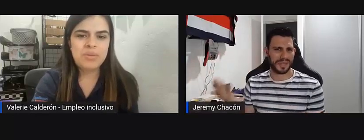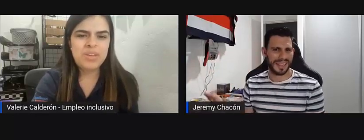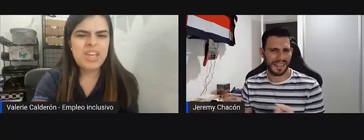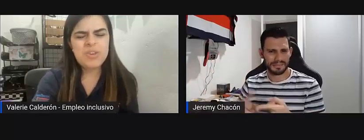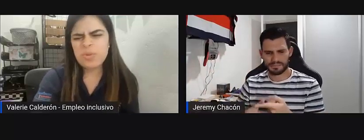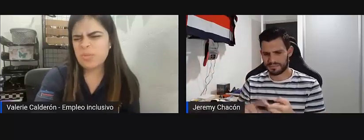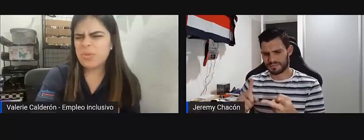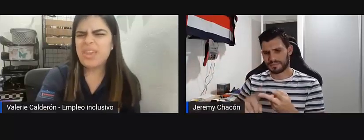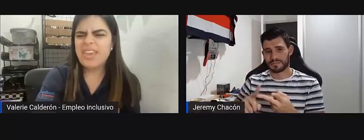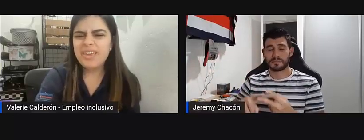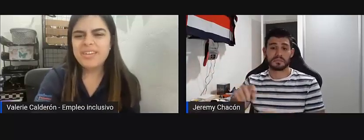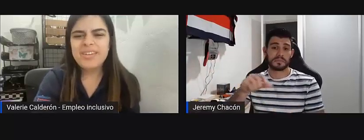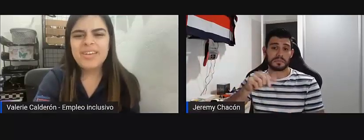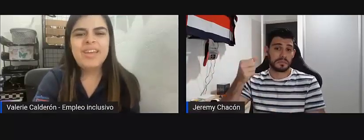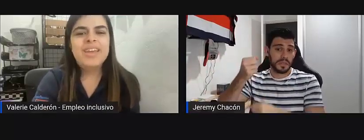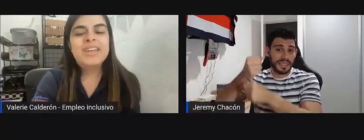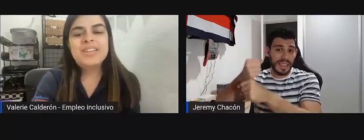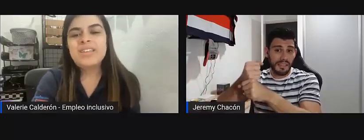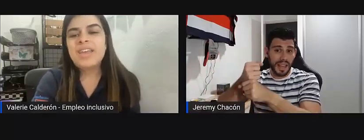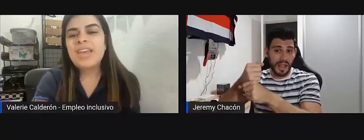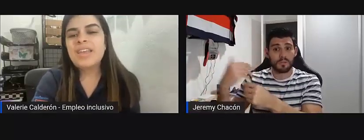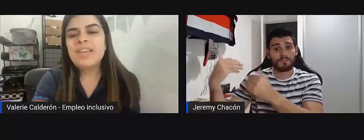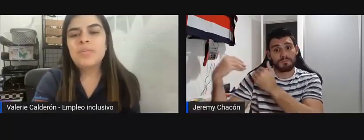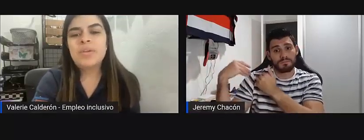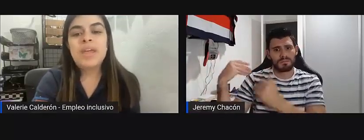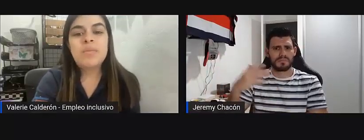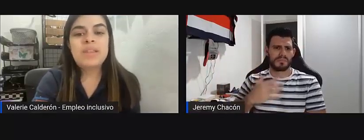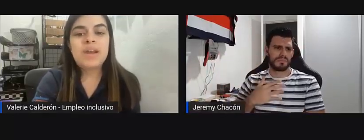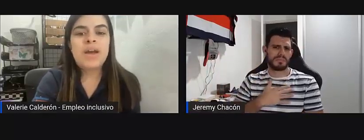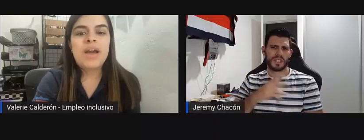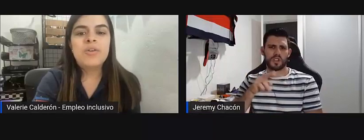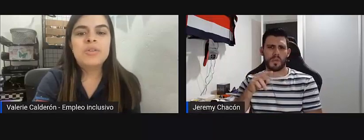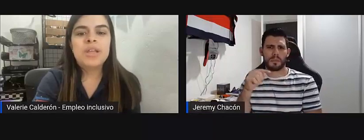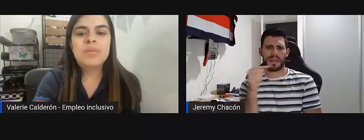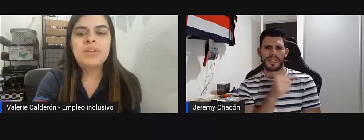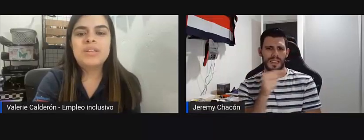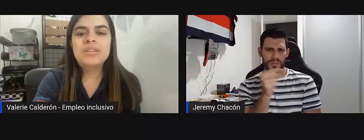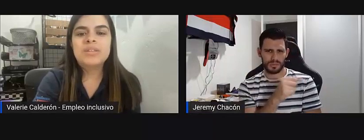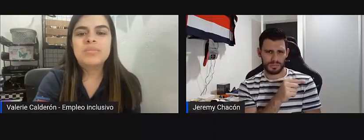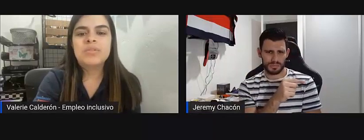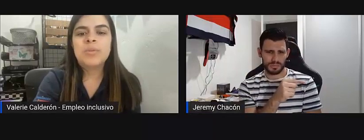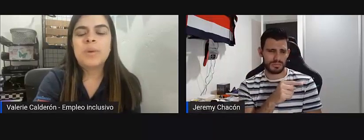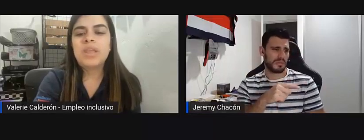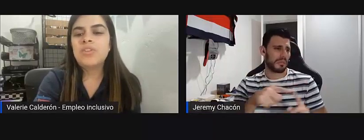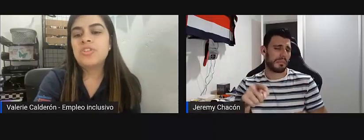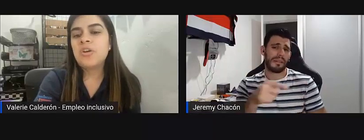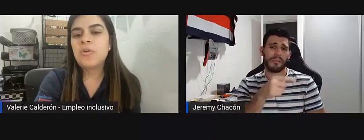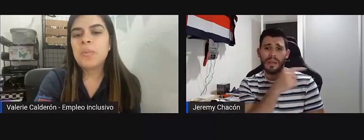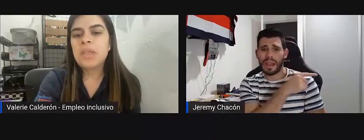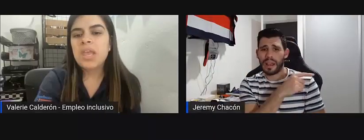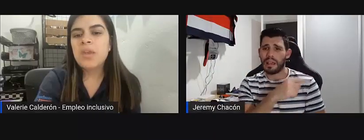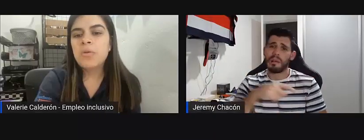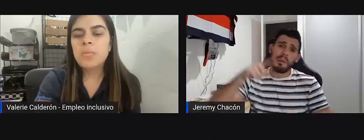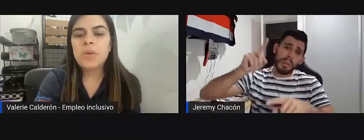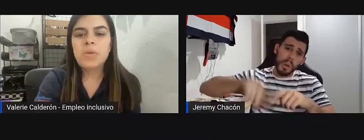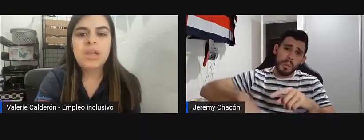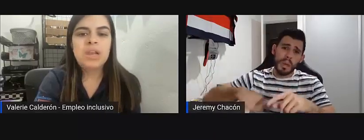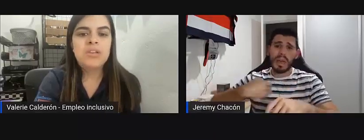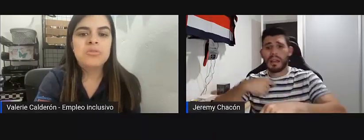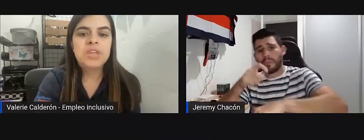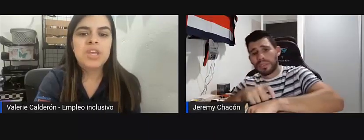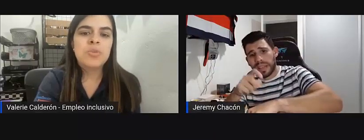mío y yo pero por qué verdad mi trabajo tal vez mi compañía yo tenía un compañero pero él no sé